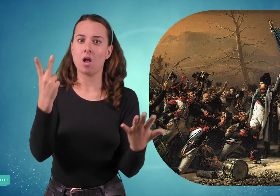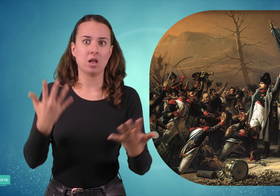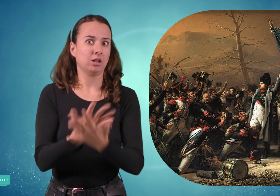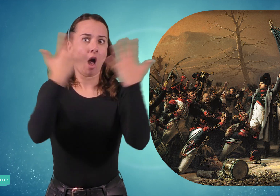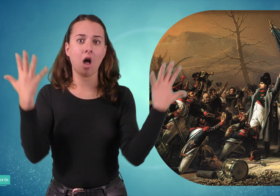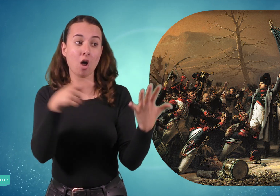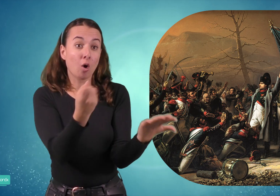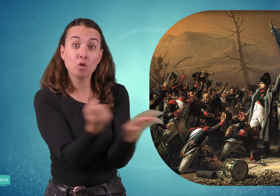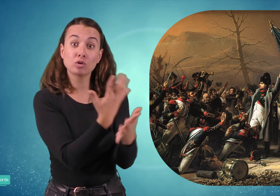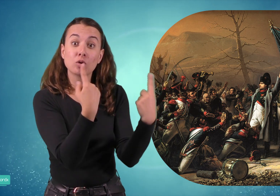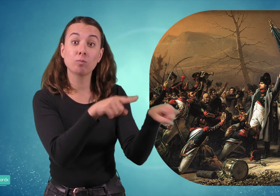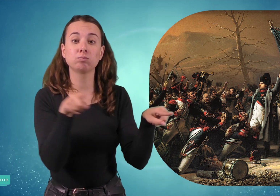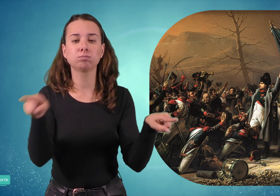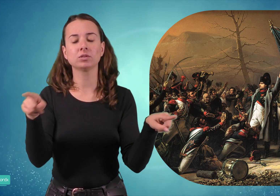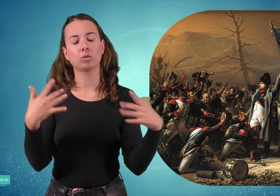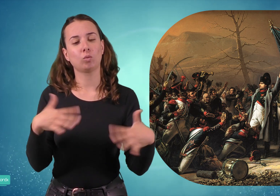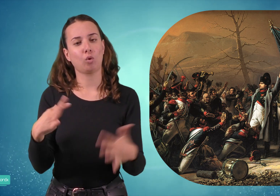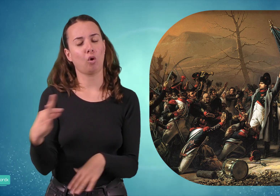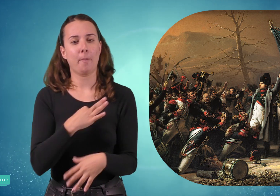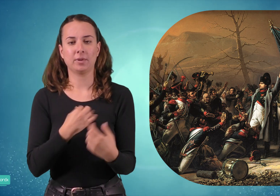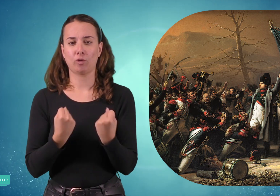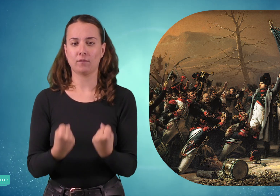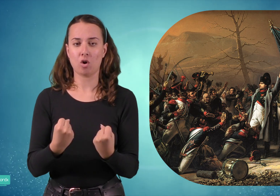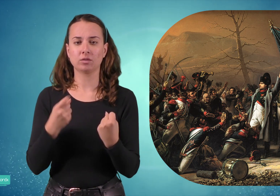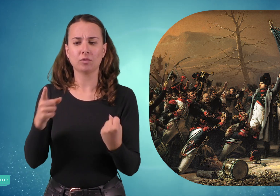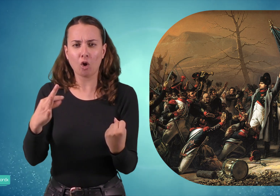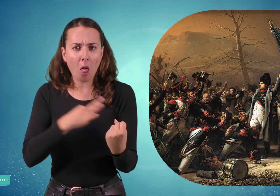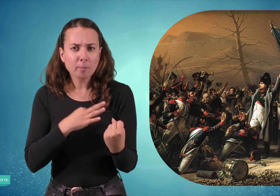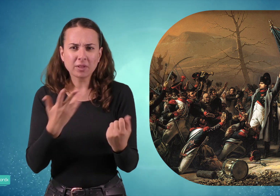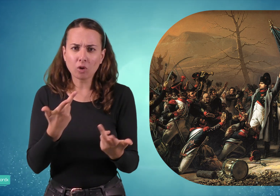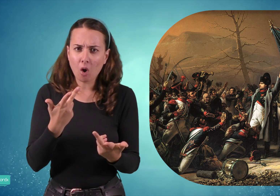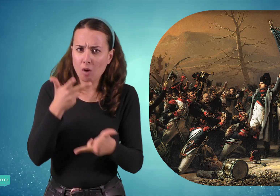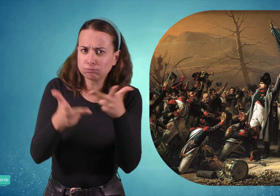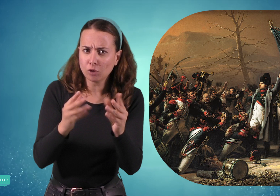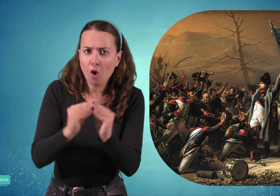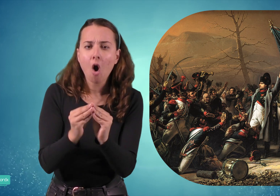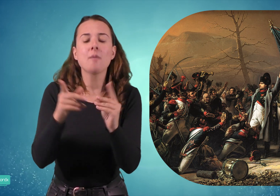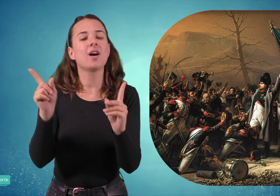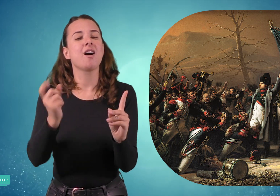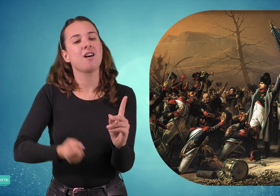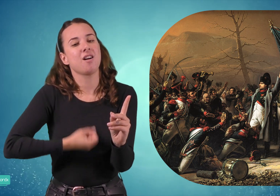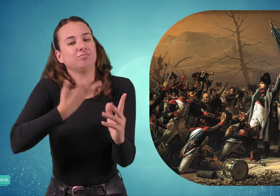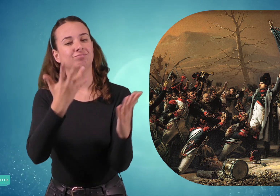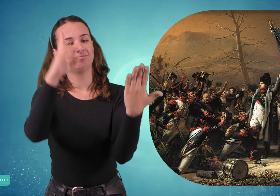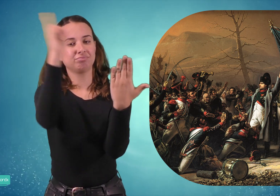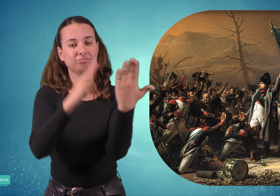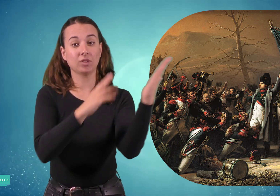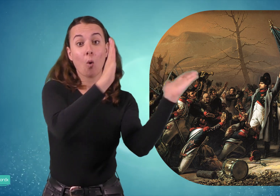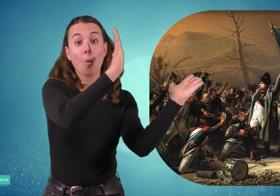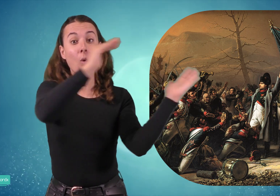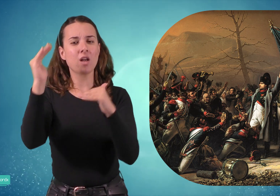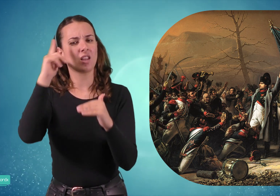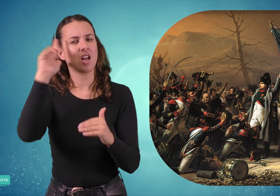appare molto colpito e toccato profondamente dai fatti accaduti.